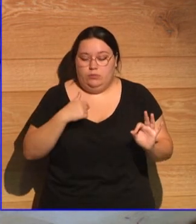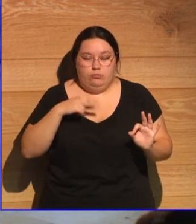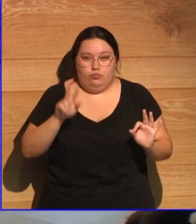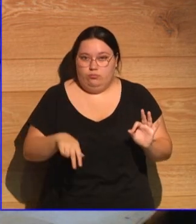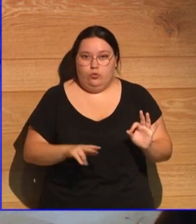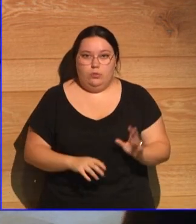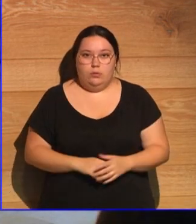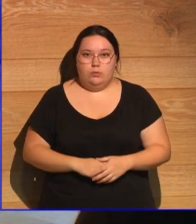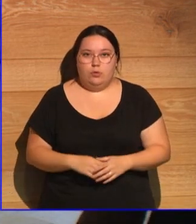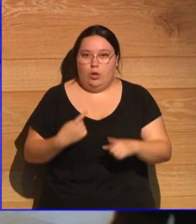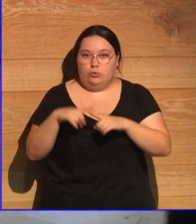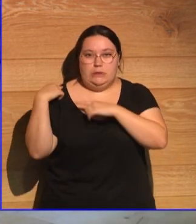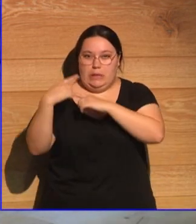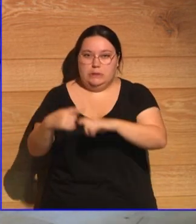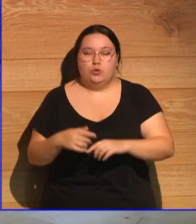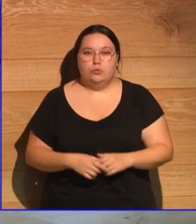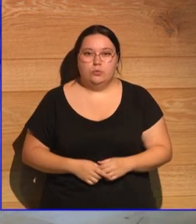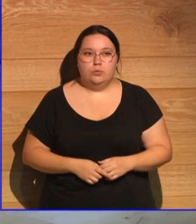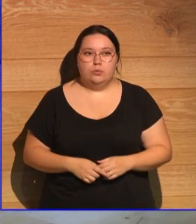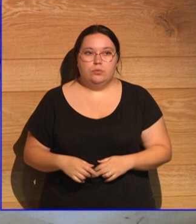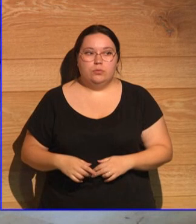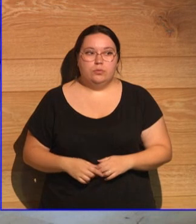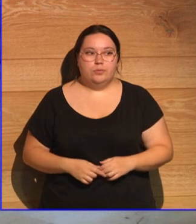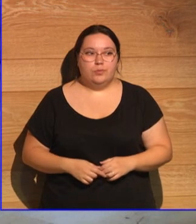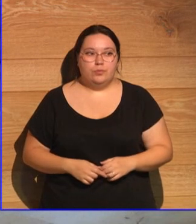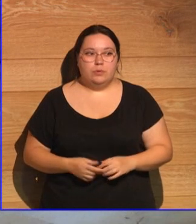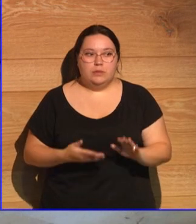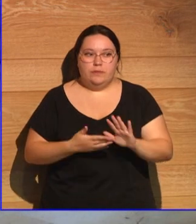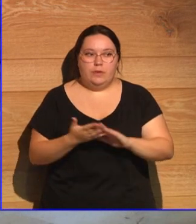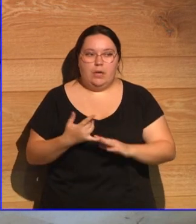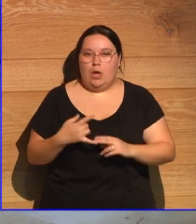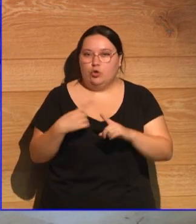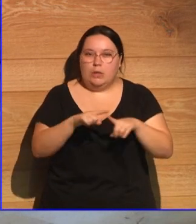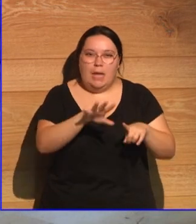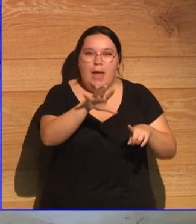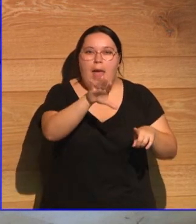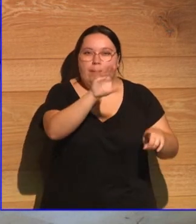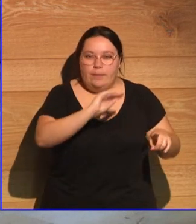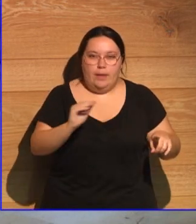con los clásicos y no solamente con los clásicos, la necesidad de entender. Y cuando no, no entiendo algo.